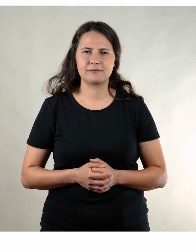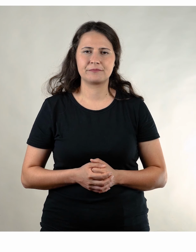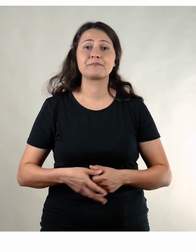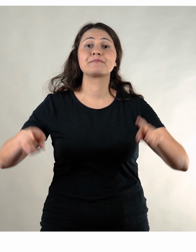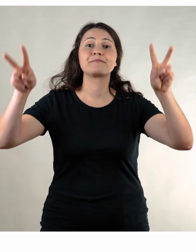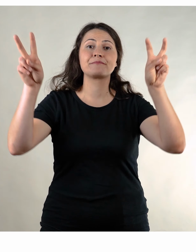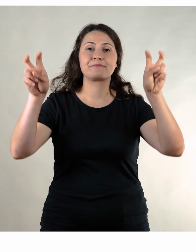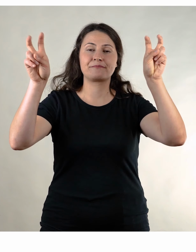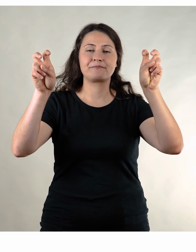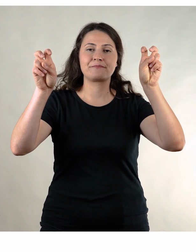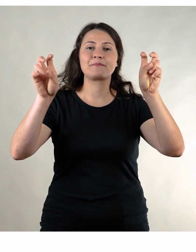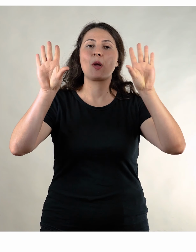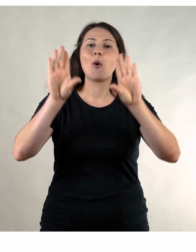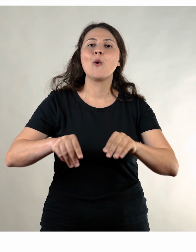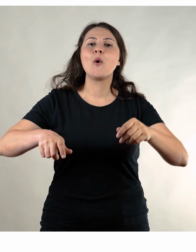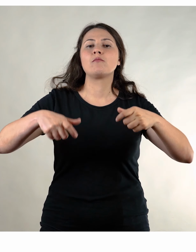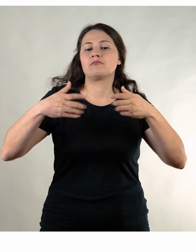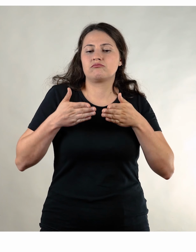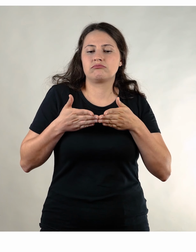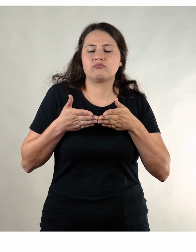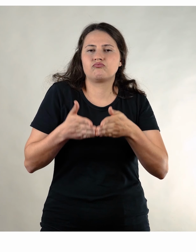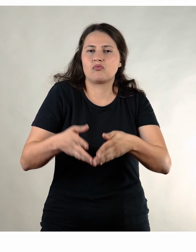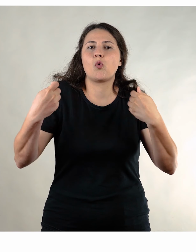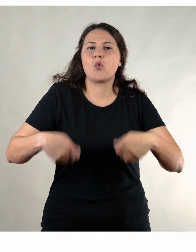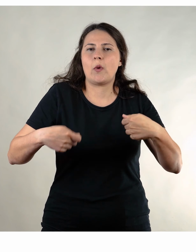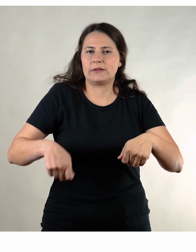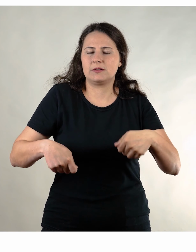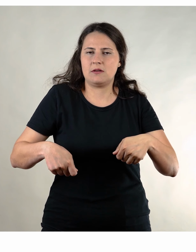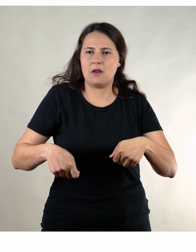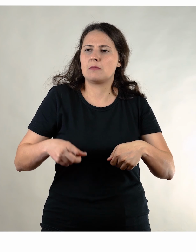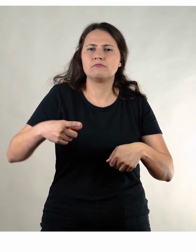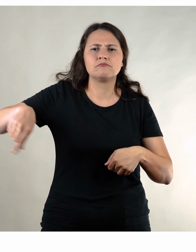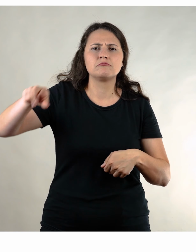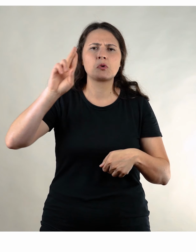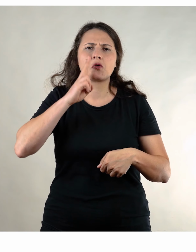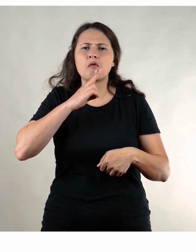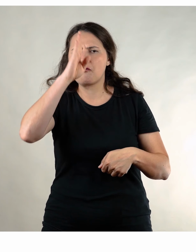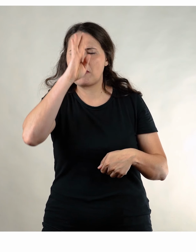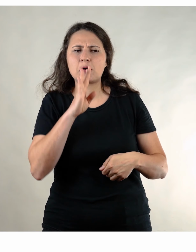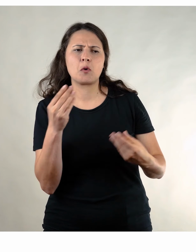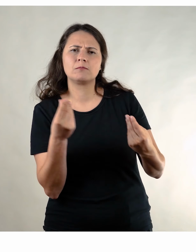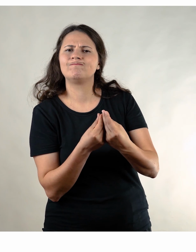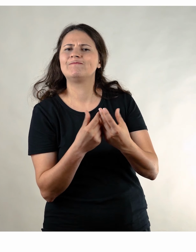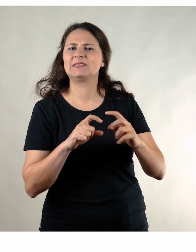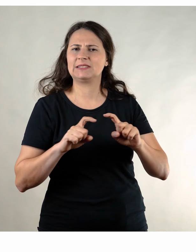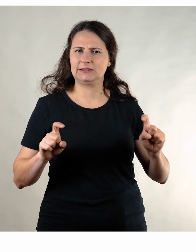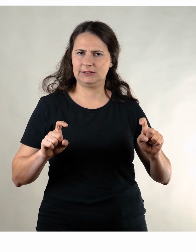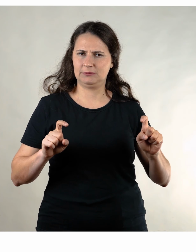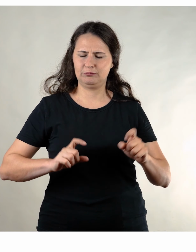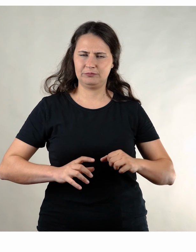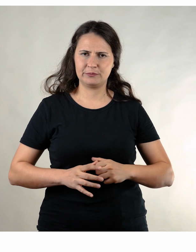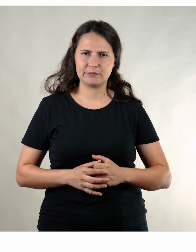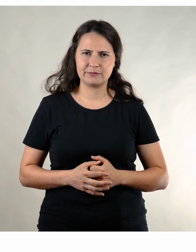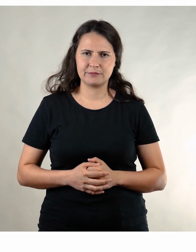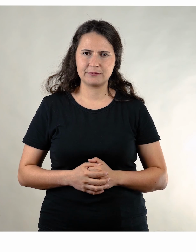Κρουαζιέρα - Επιλογές ατόμων με προβλήματα ακοής